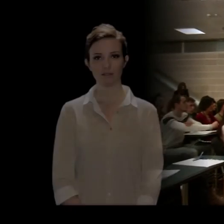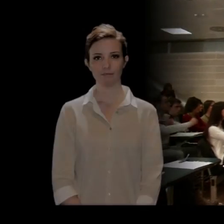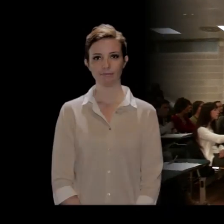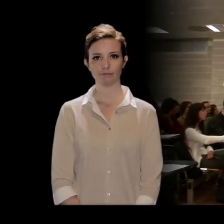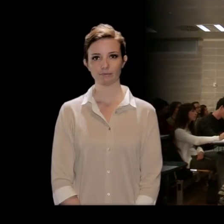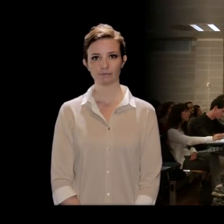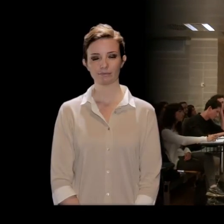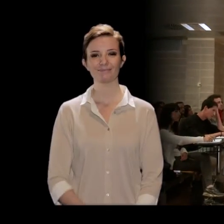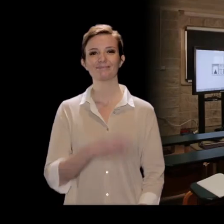Buongiorno a tutti.